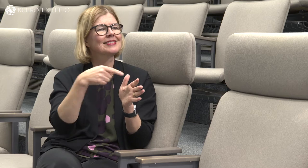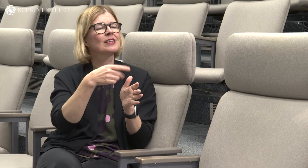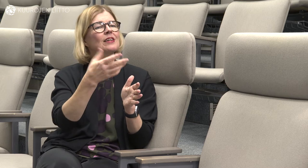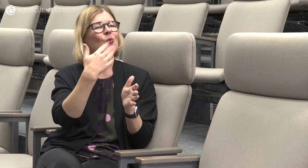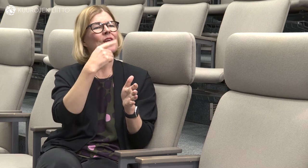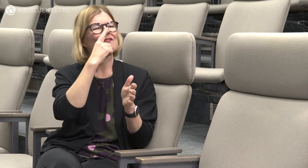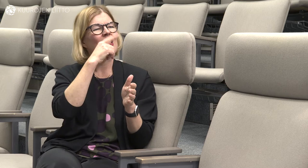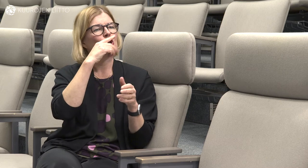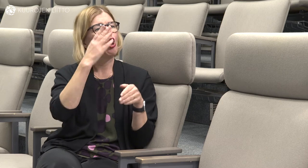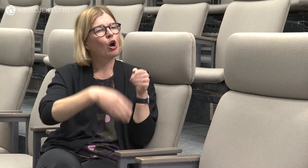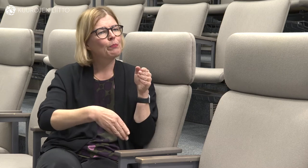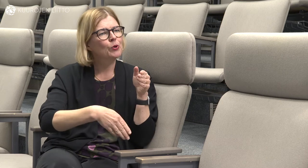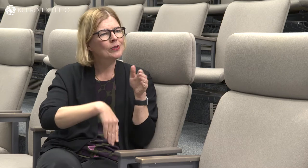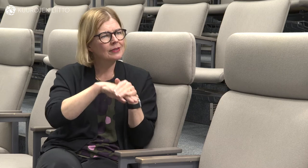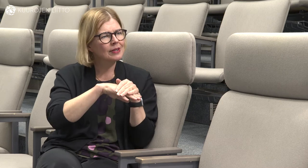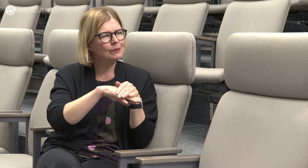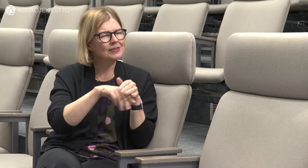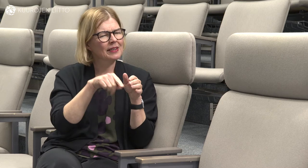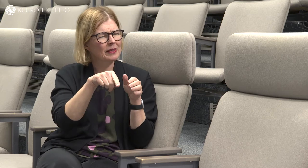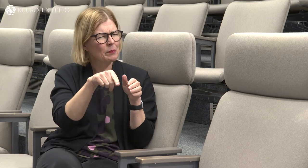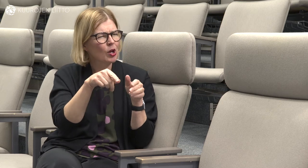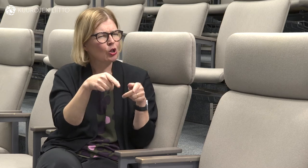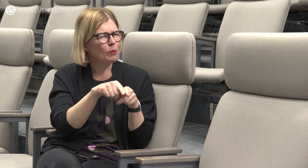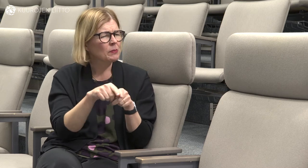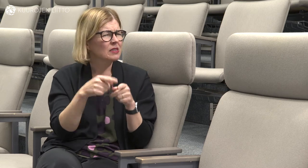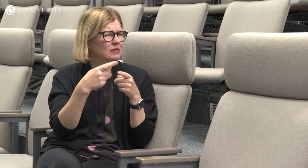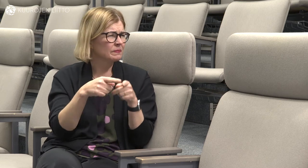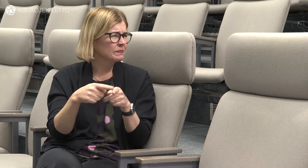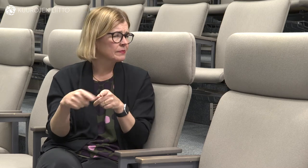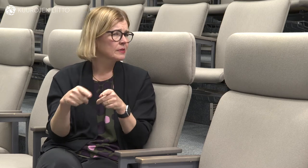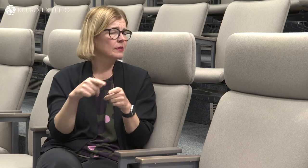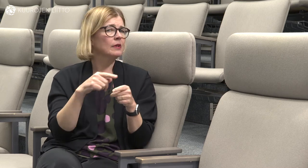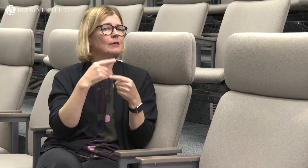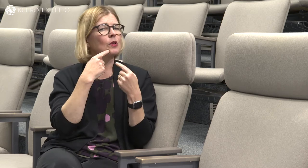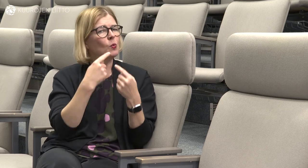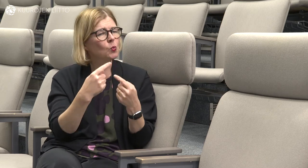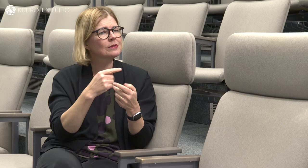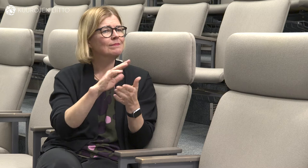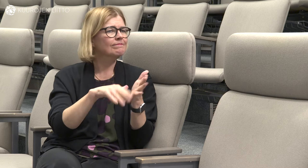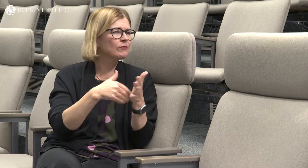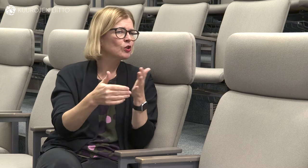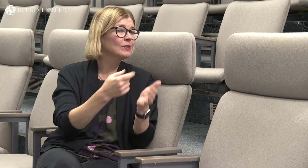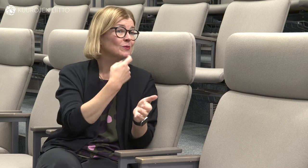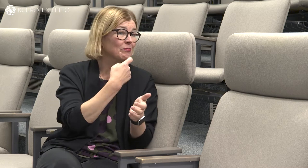joiden myötä vääryyksiä ei enää koskaan tapahdu. Näitä toimenpiteitä olisivat esimerkiksi suomalaisen -